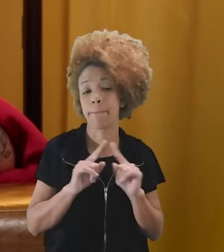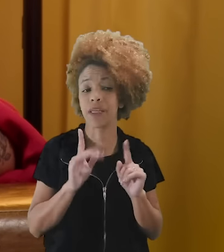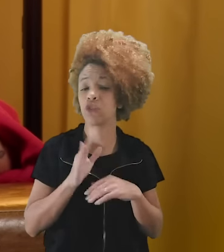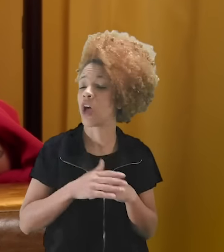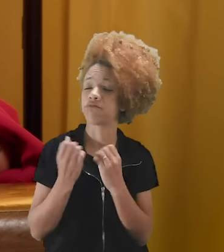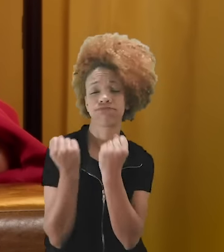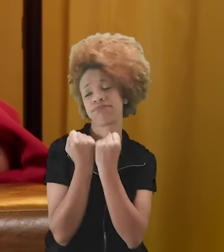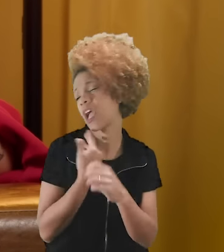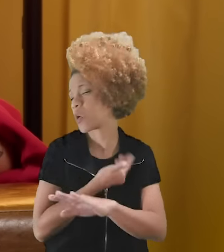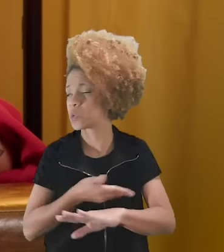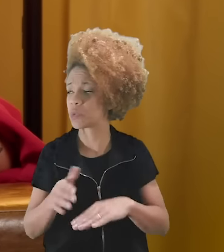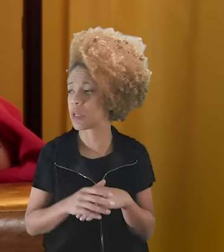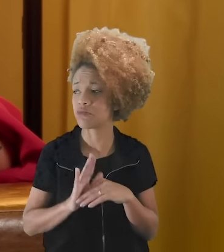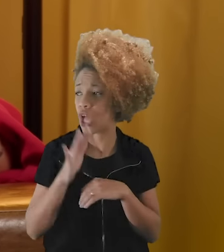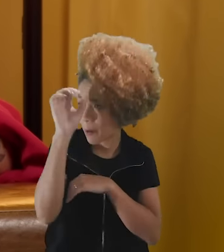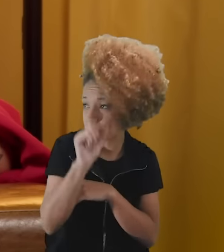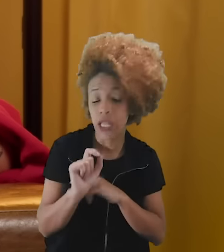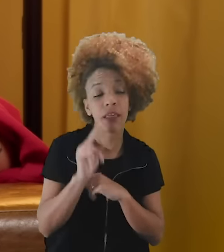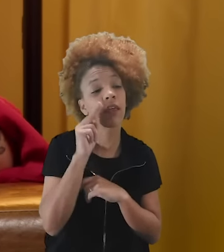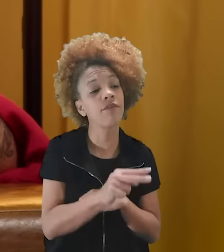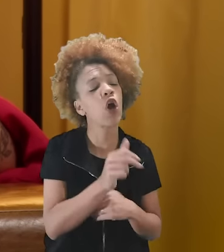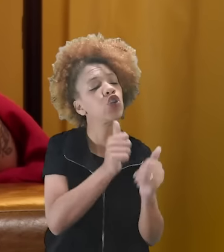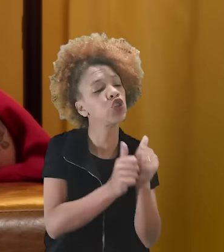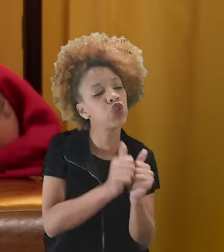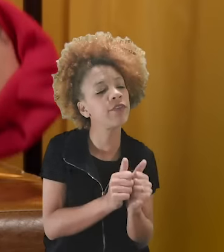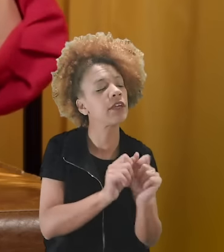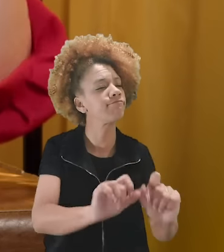então eu já tô blindada com isso eu já aprendi que quem quer ver o jogo vai assistir em tela cheia